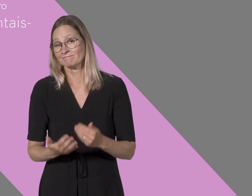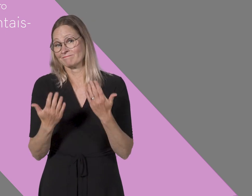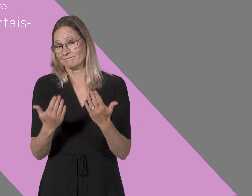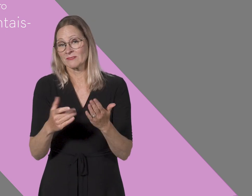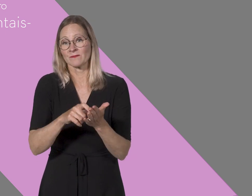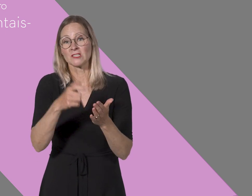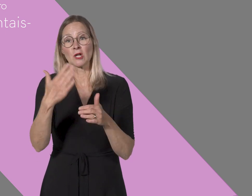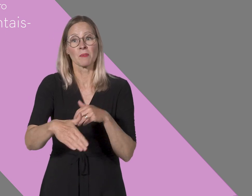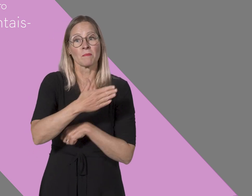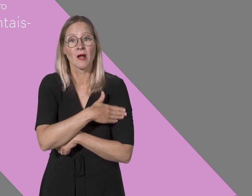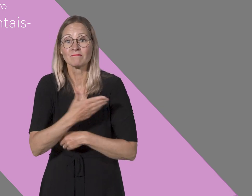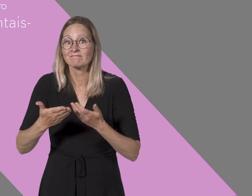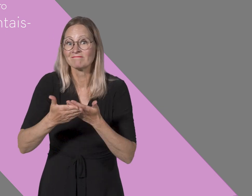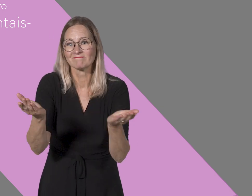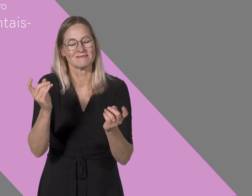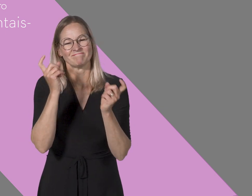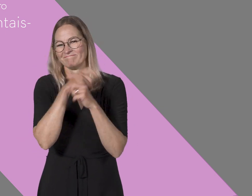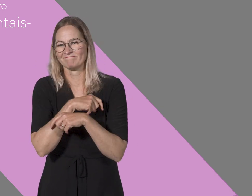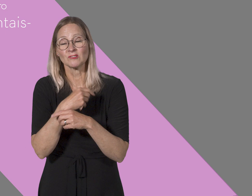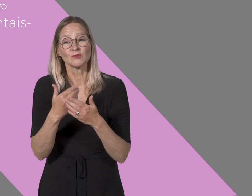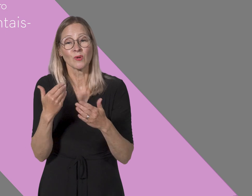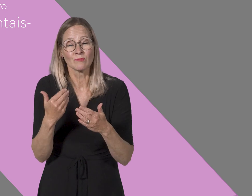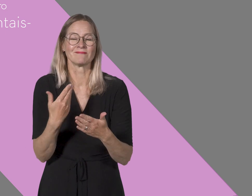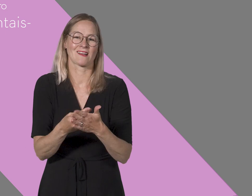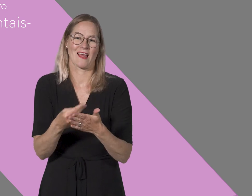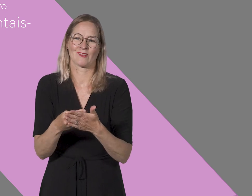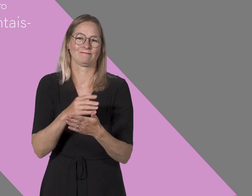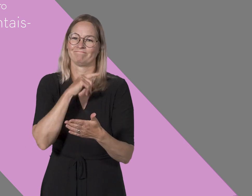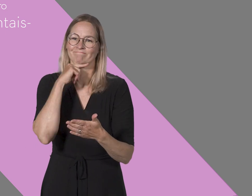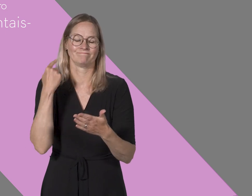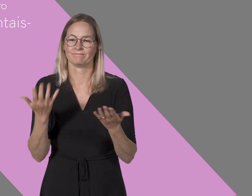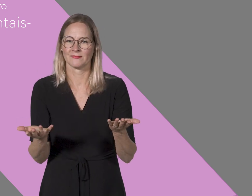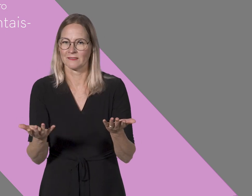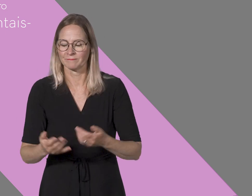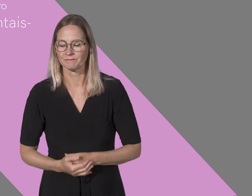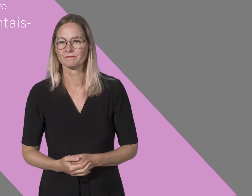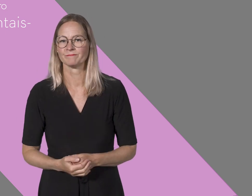Tällä hetkellä rahoitus ei riitä siihen, - että palvelua olisi mahdollista tarjota myös viikonloppuisin.